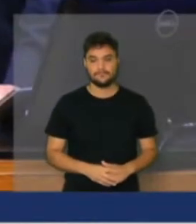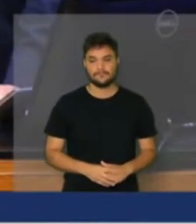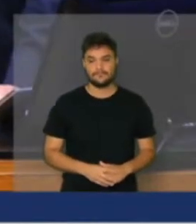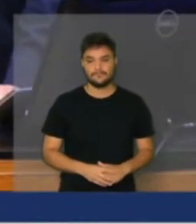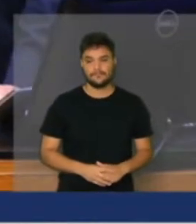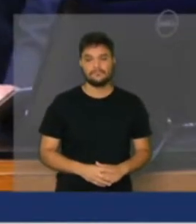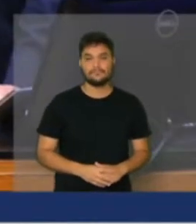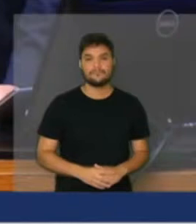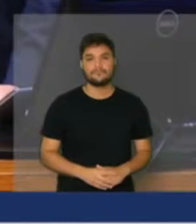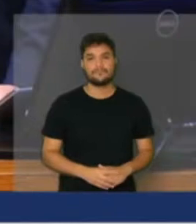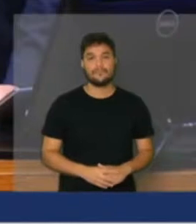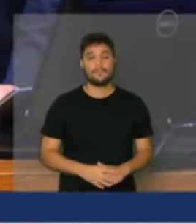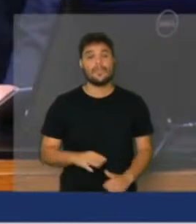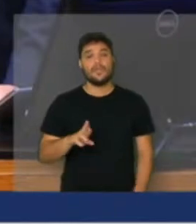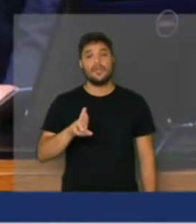REPUBLICANOS. DEPUTADO